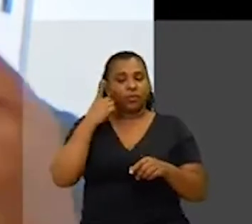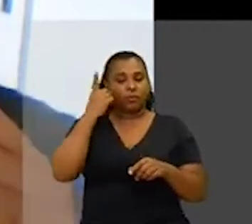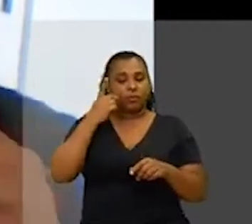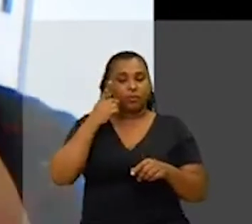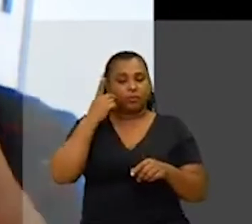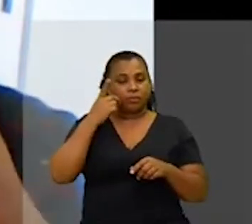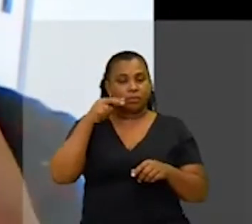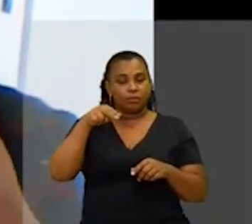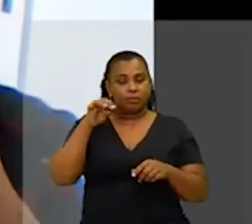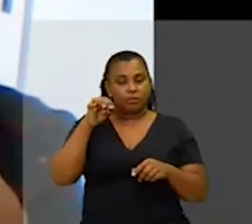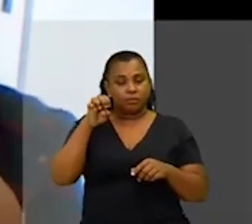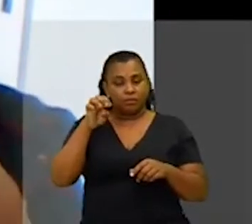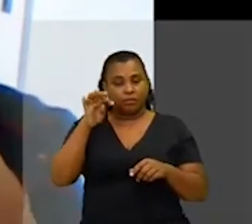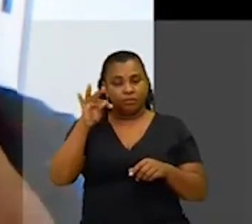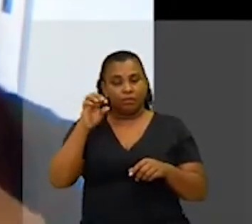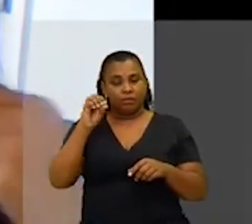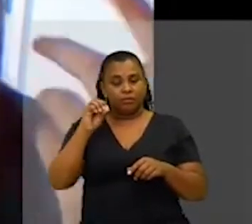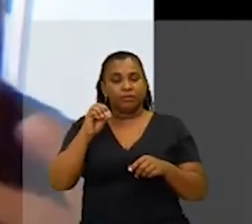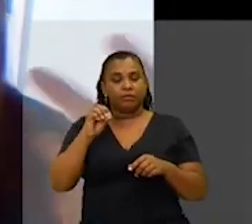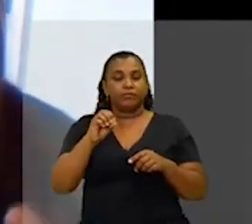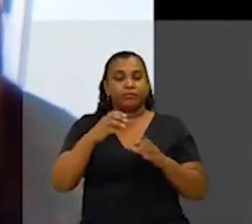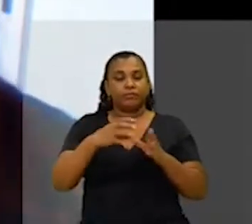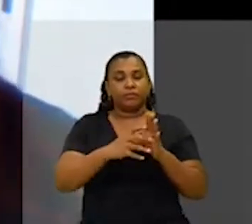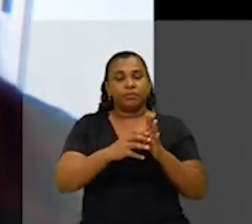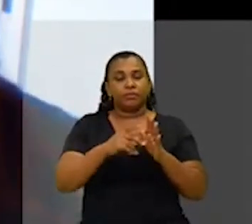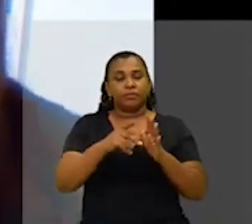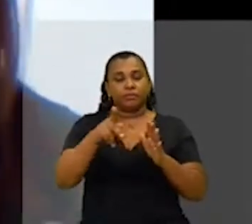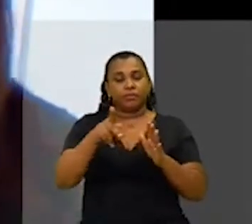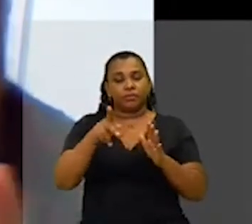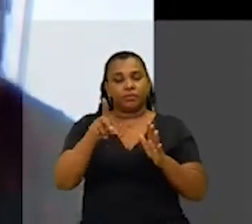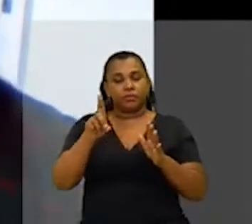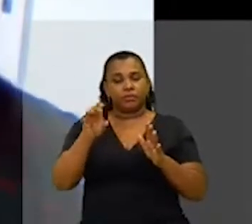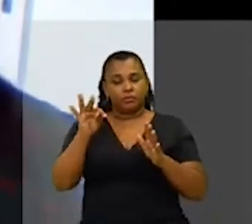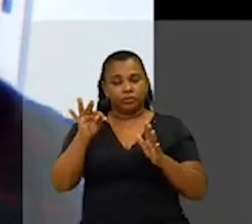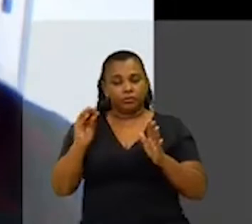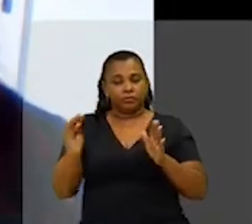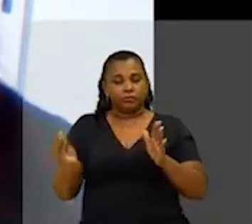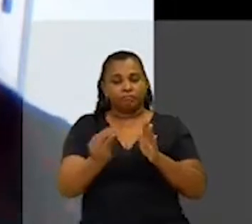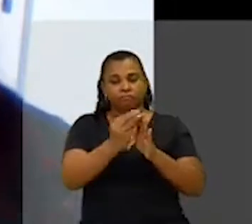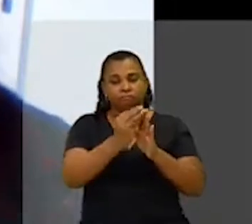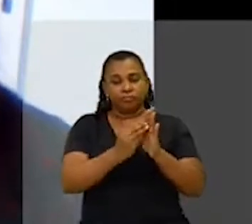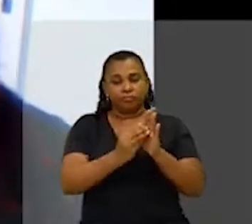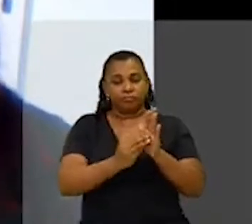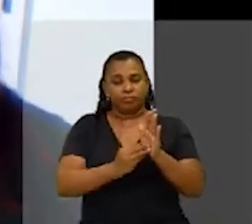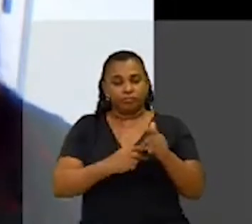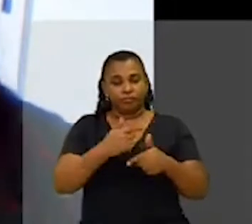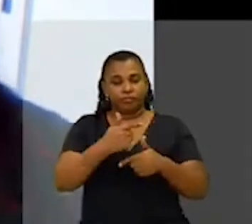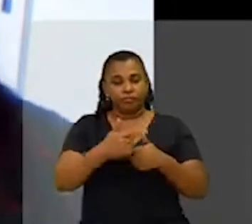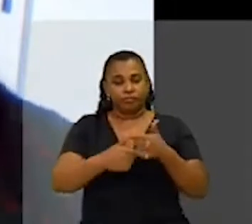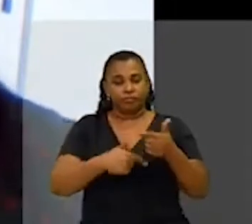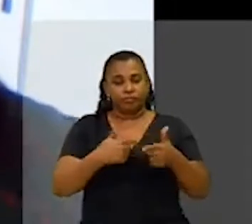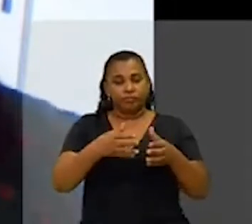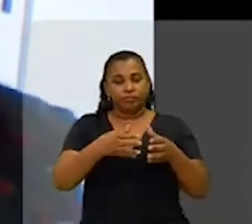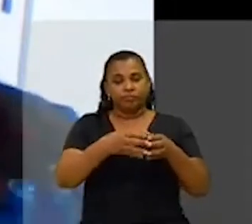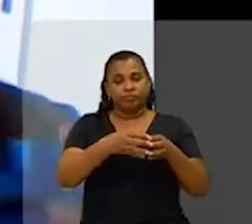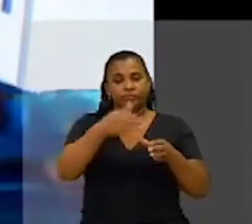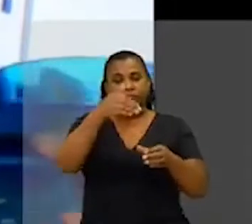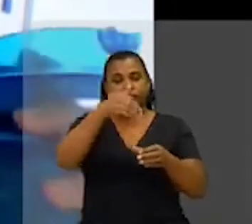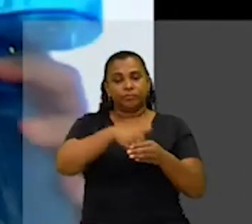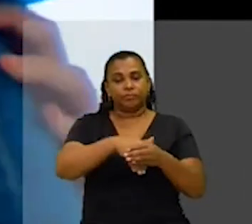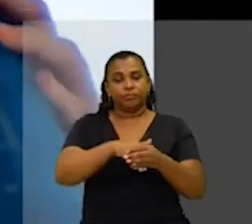bebê que tá dizendo que tá dispondo do exercício coletivo do mandato eleito né No Poder Legislativo